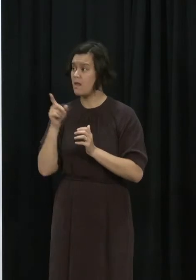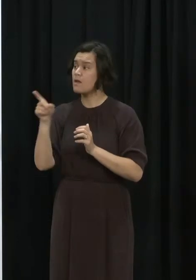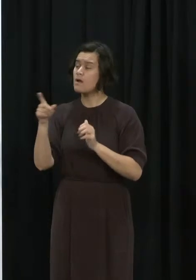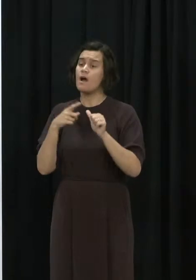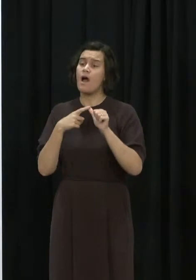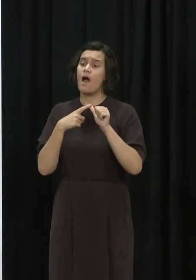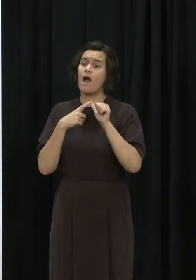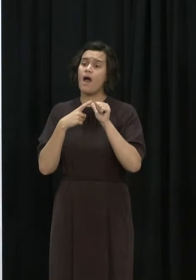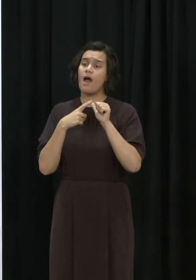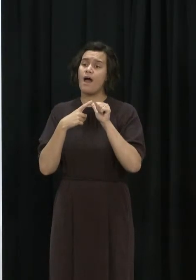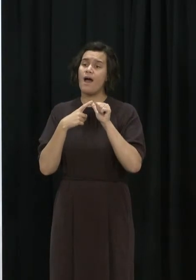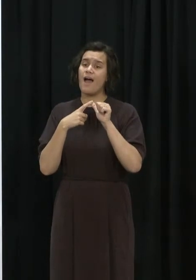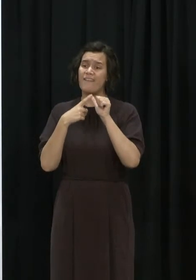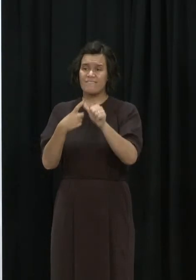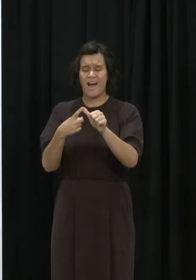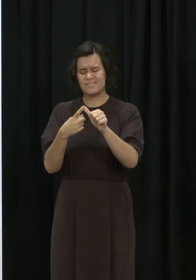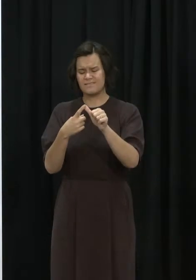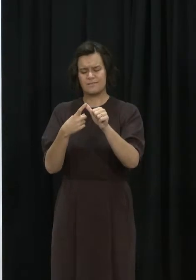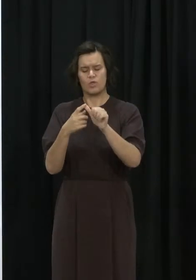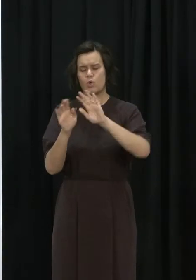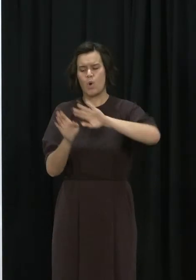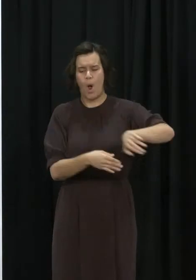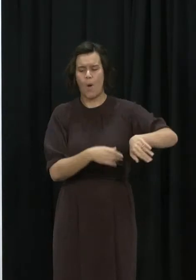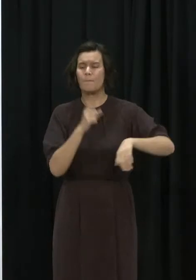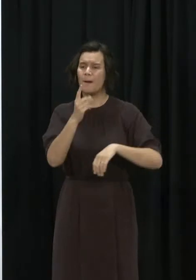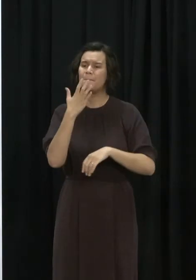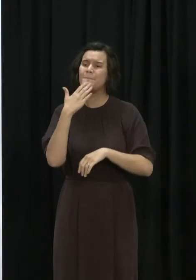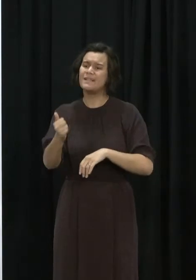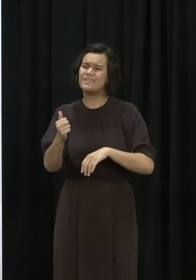me te tukino i te tono tangata